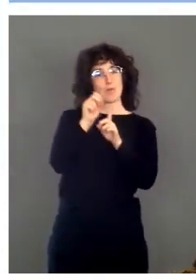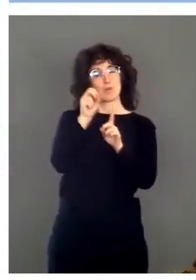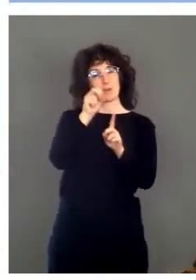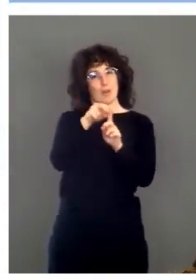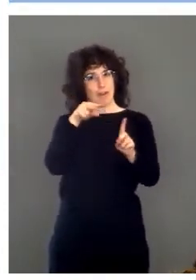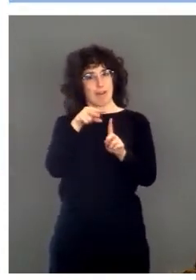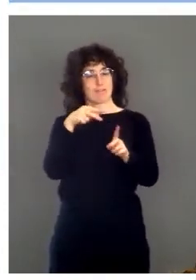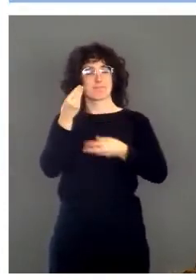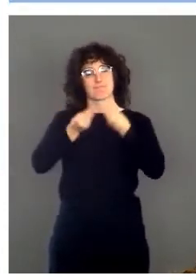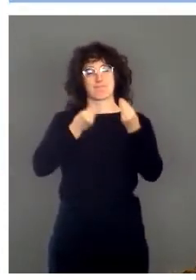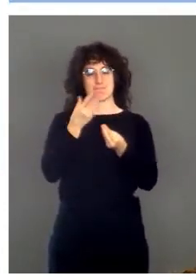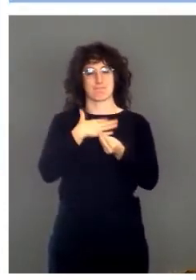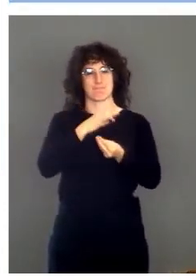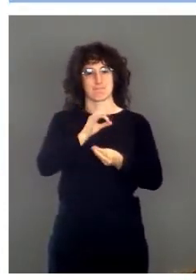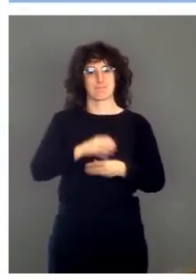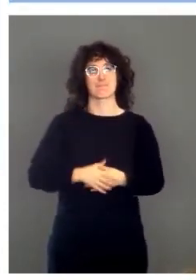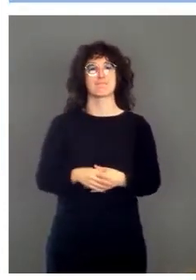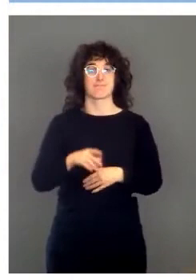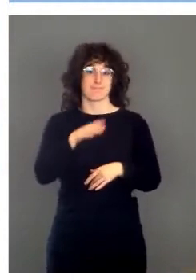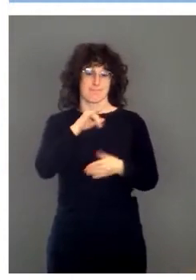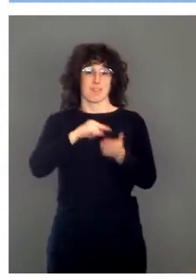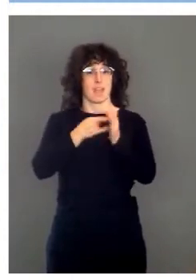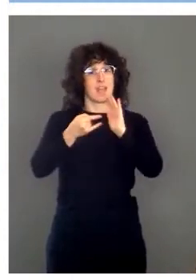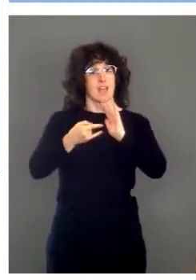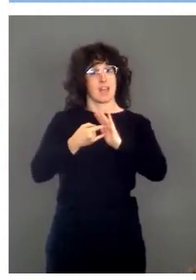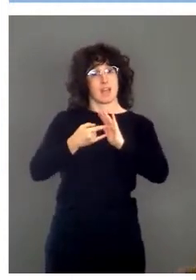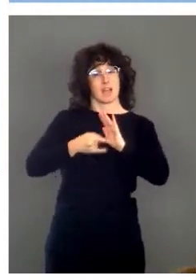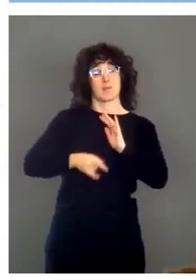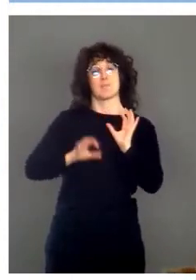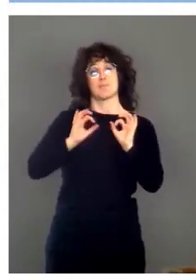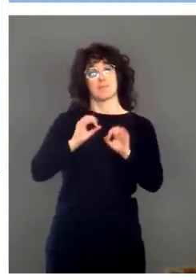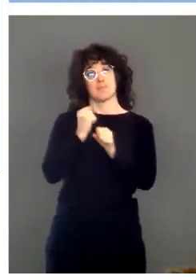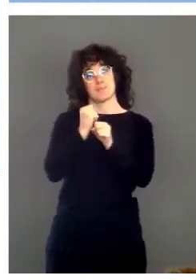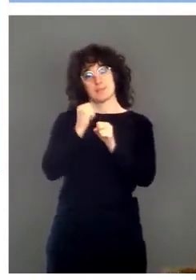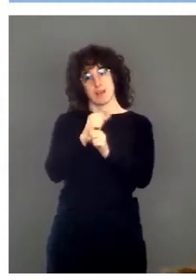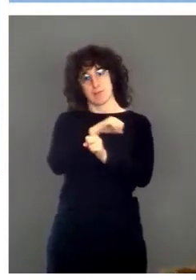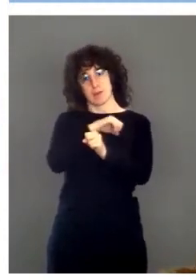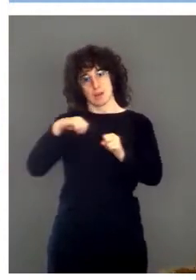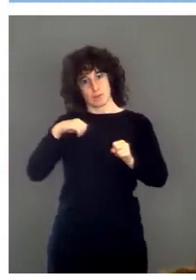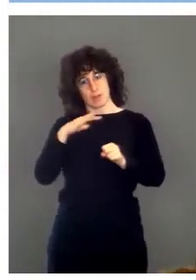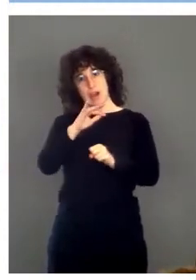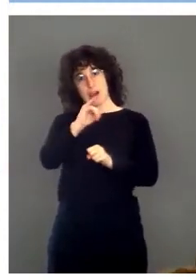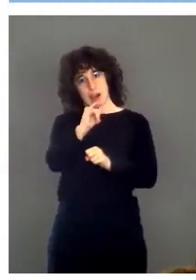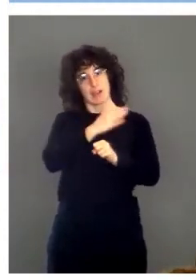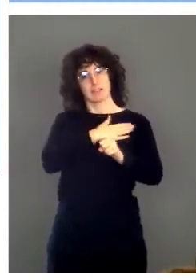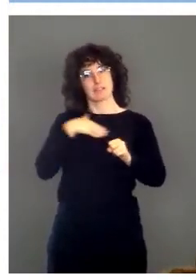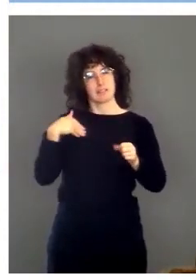Tenemos el plan de del trabajo autónomo que lo vamos a relanzar y que lo vamos a nos va a permitir tener Un eh un marco